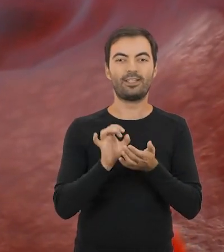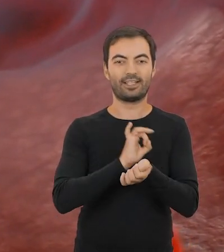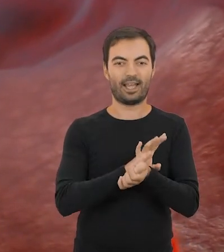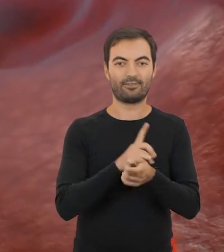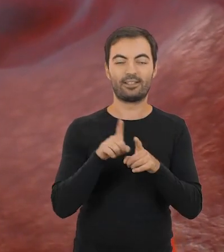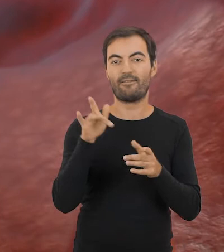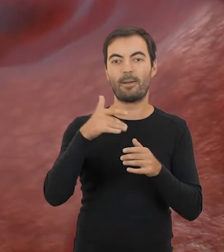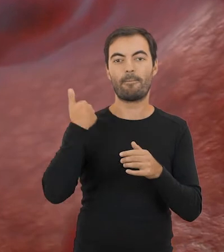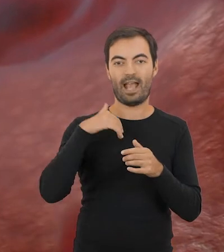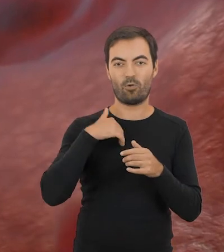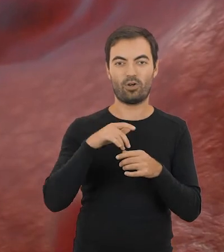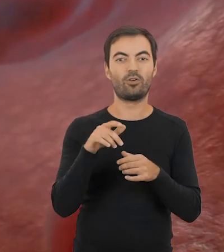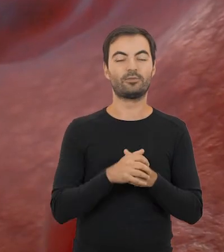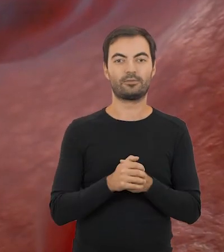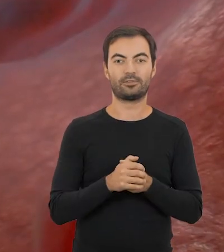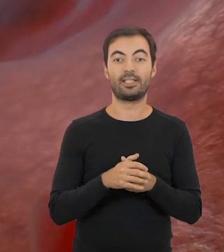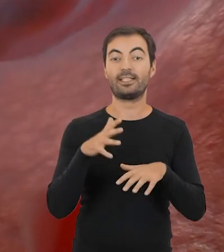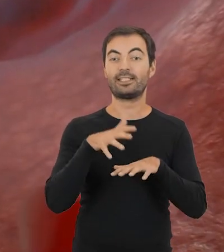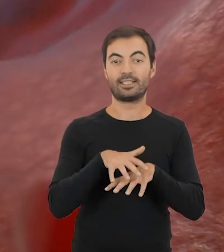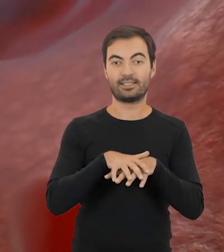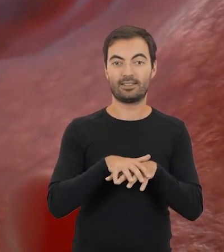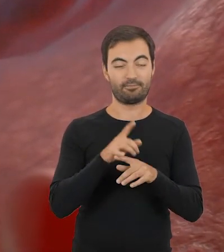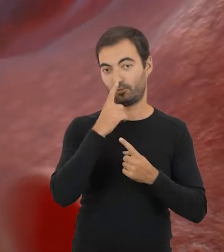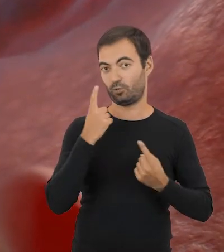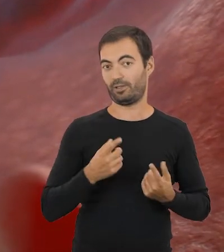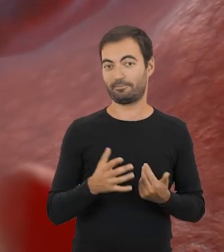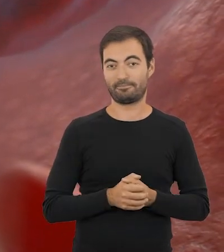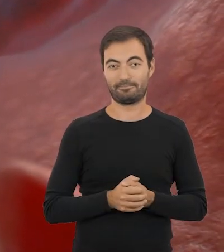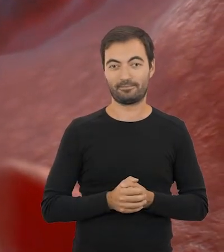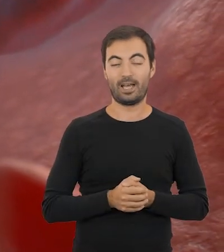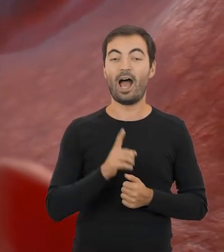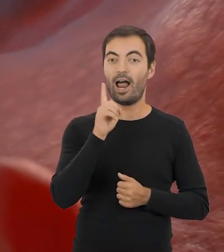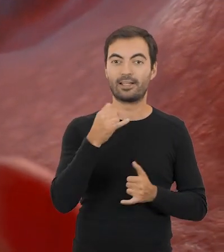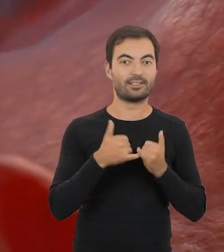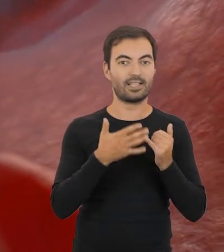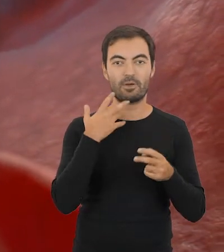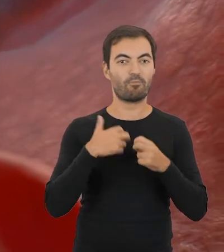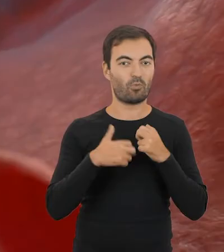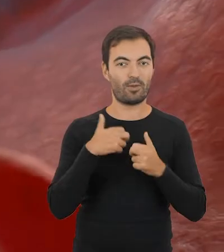System działa rewelacyjnie, o ile nie cierpimy na zaburzenia krzepnięcia krwi, czyli hemofilię